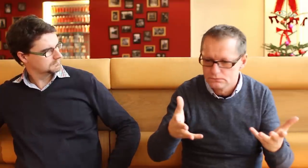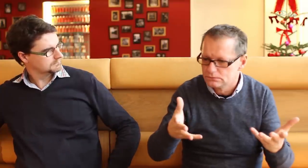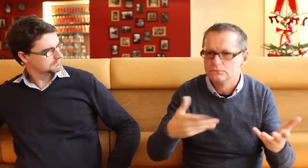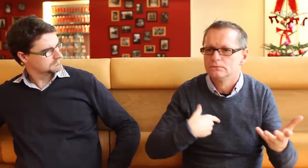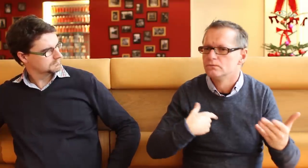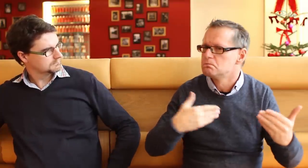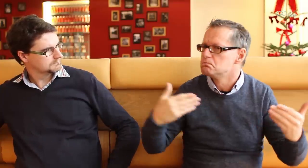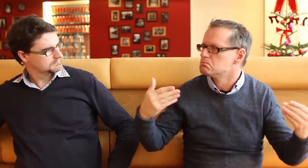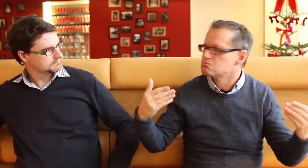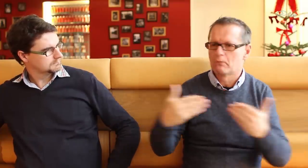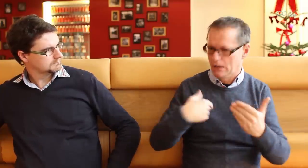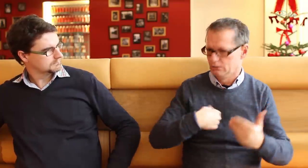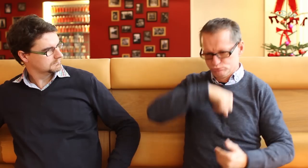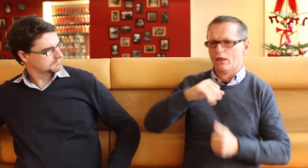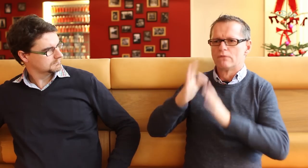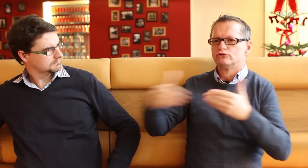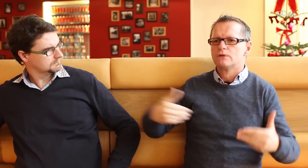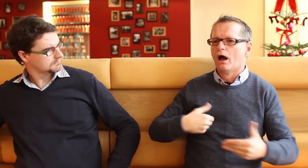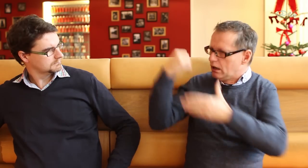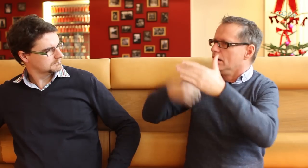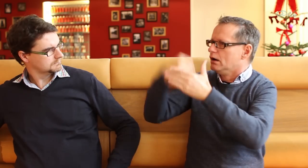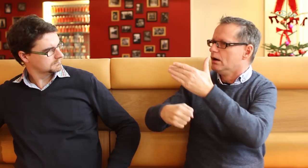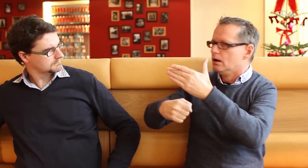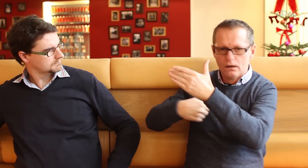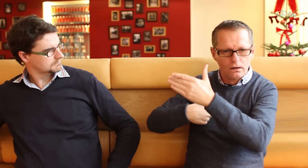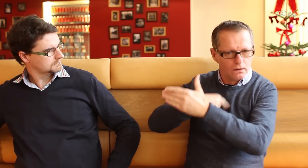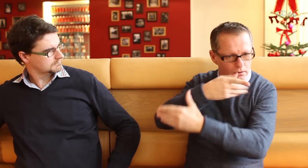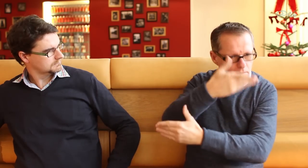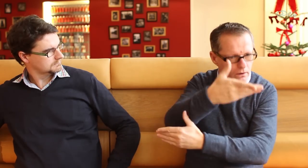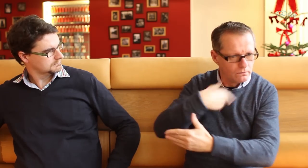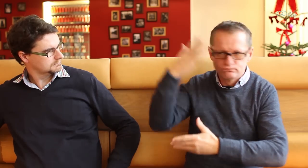Ich liebte Gebärden. Ich hatte so viel gekämpft und dann sie. Wenn ich nur lorme, dann kann ich das kämpfen für Taktile Gebärden doch lassen!